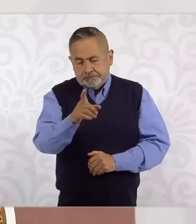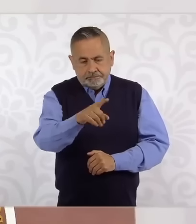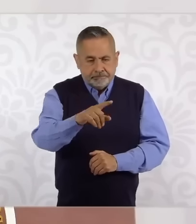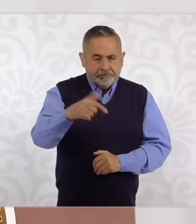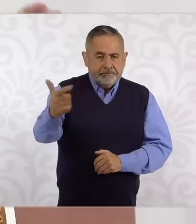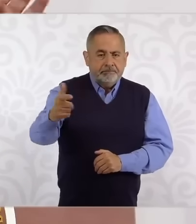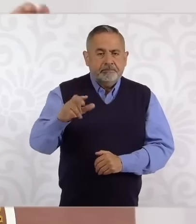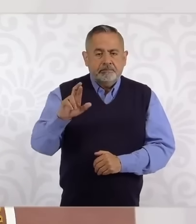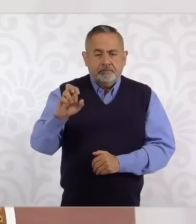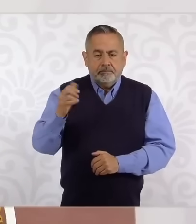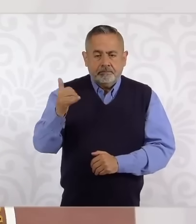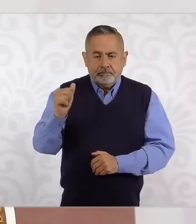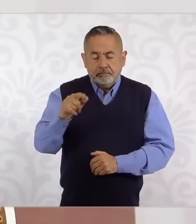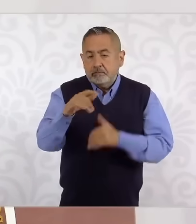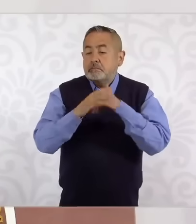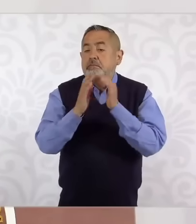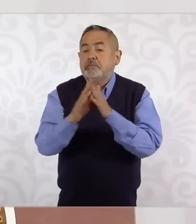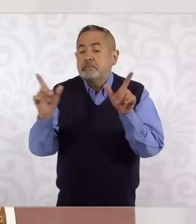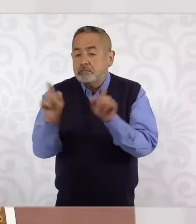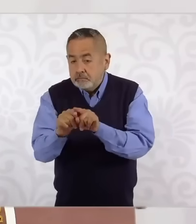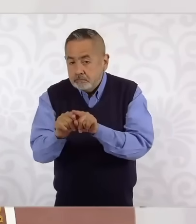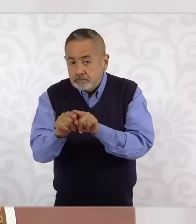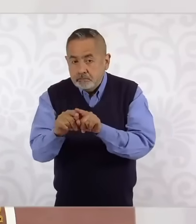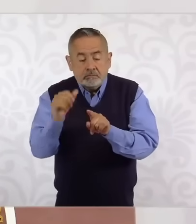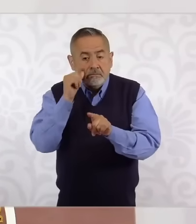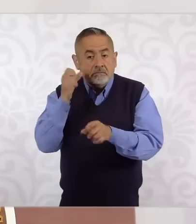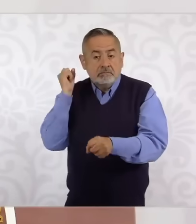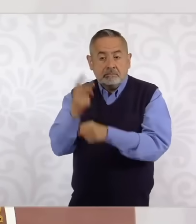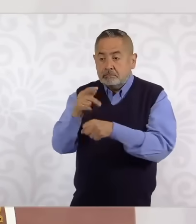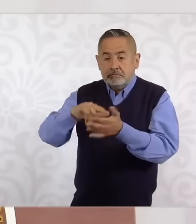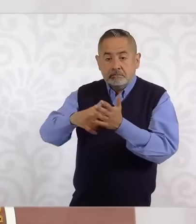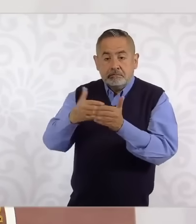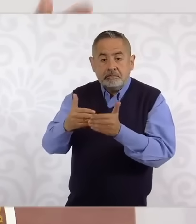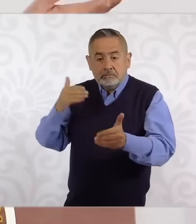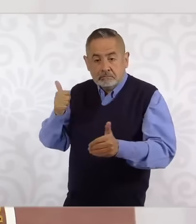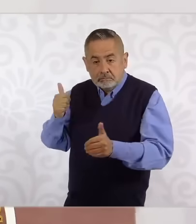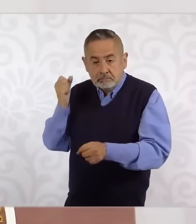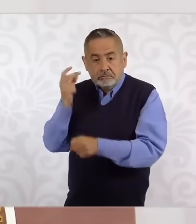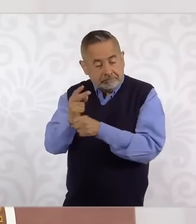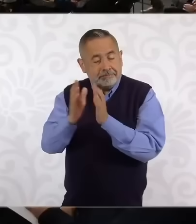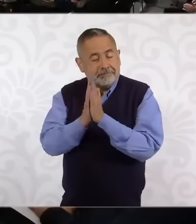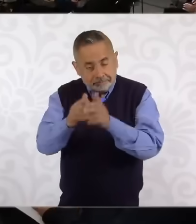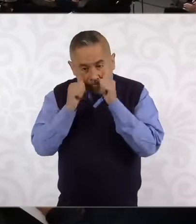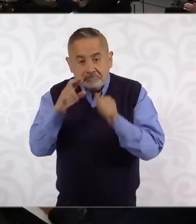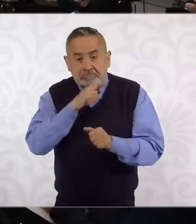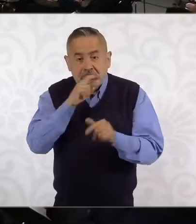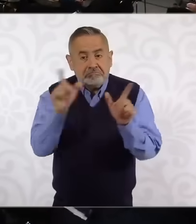reina. Nada más vamos a ser breves. Me dijeron que llegaste antes de las 6. Adelante. Sí,